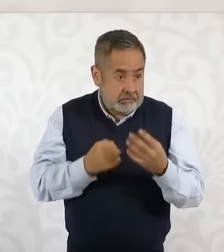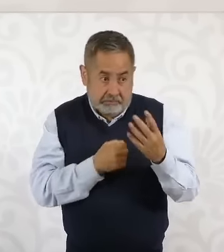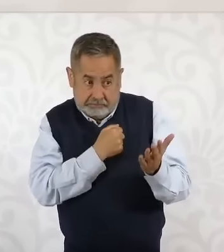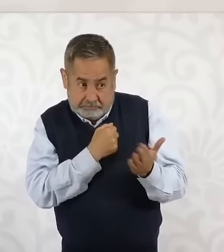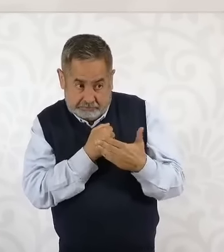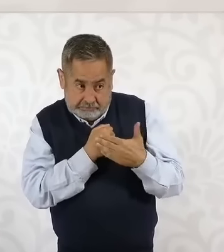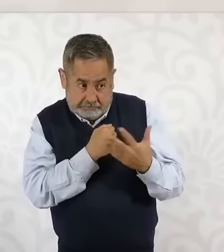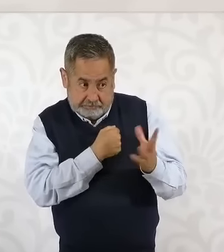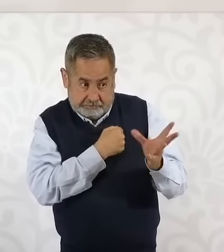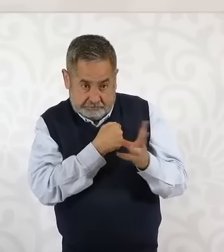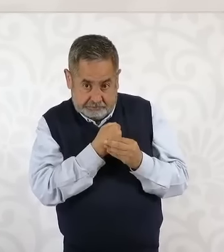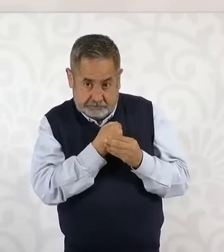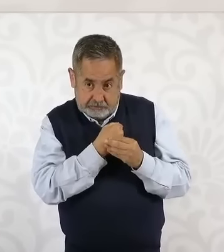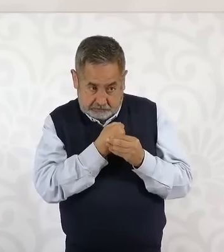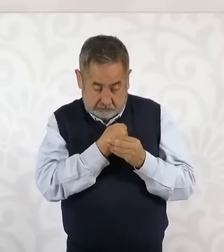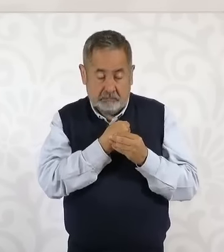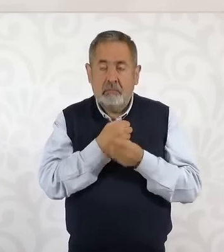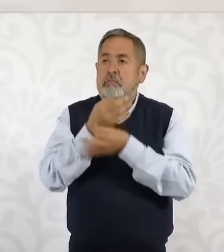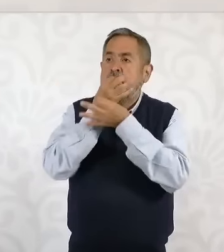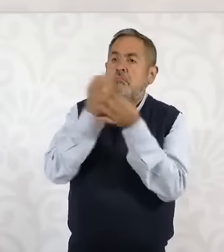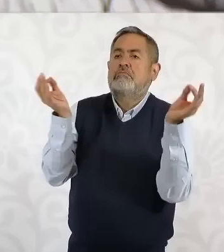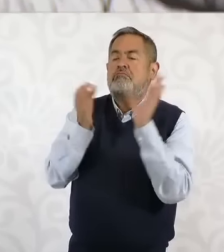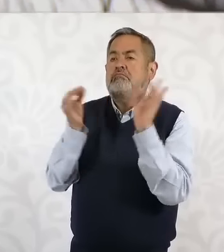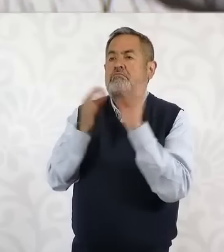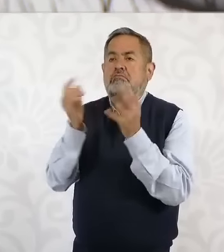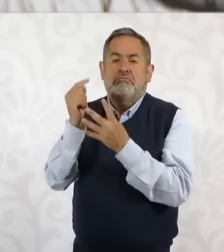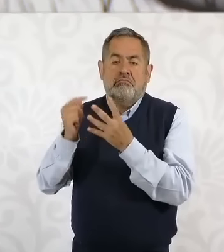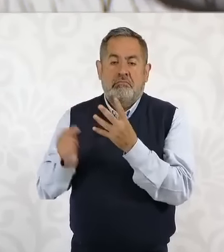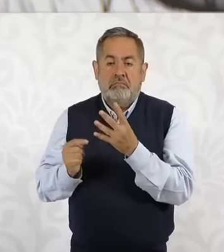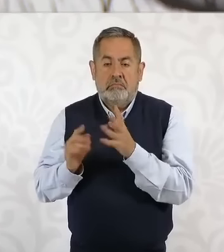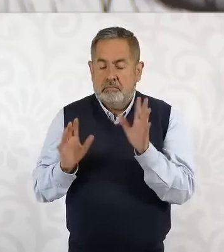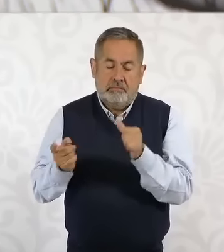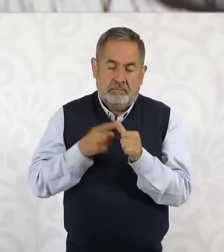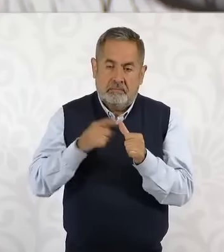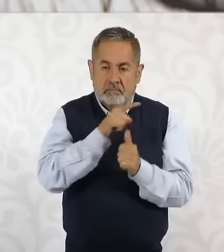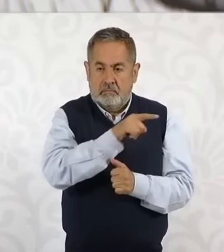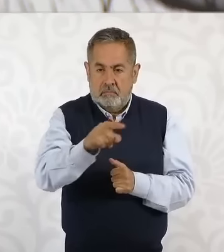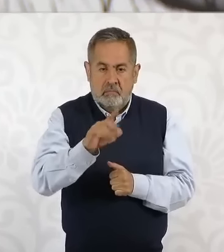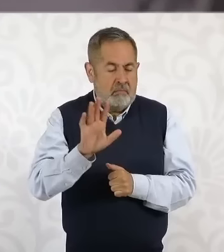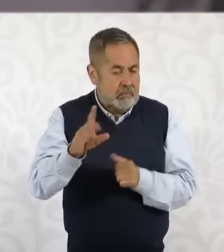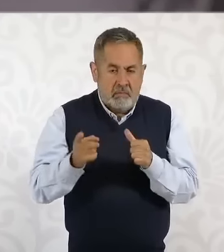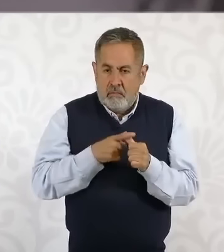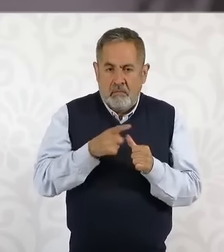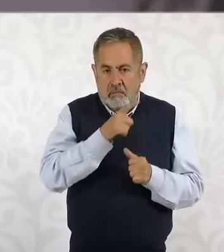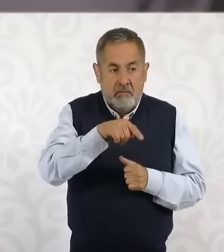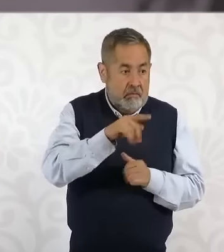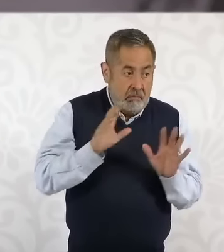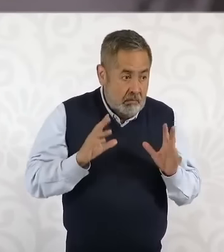que hemos encontrado y lo que estamos encontrando, eh pues no podríamos nosotros hablar de este tema.